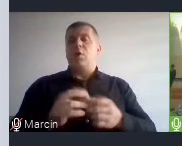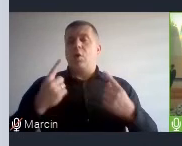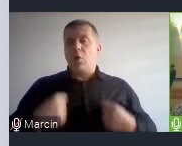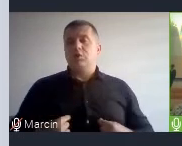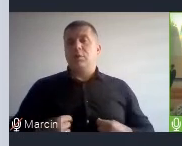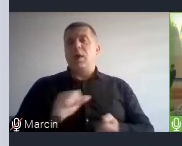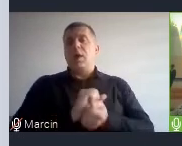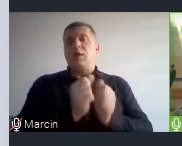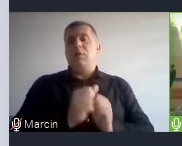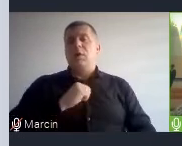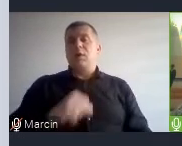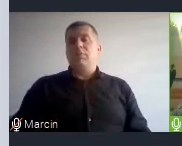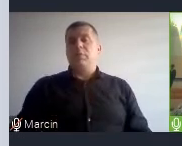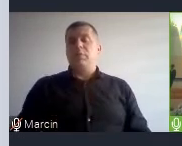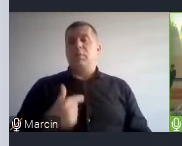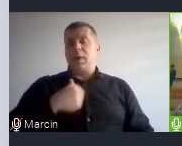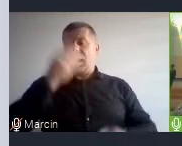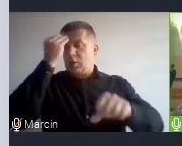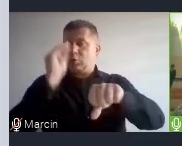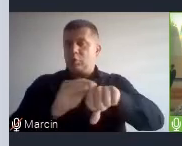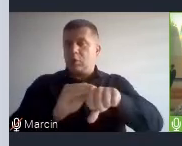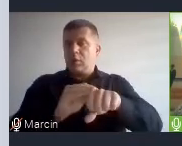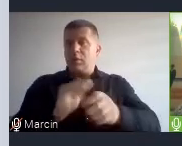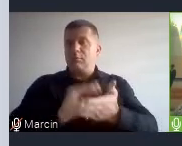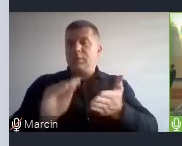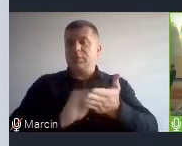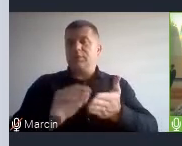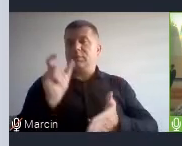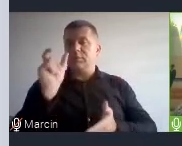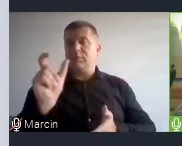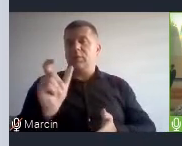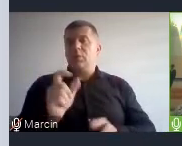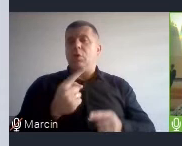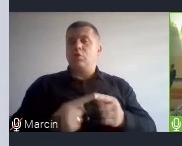ale ja sugeruję, formułować te warunki trochę szersze.